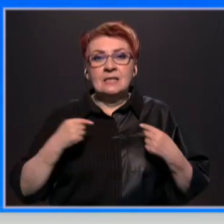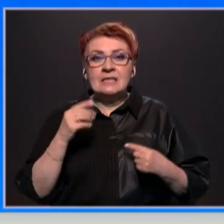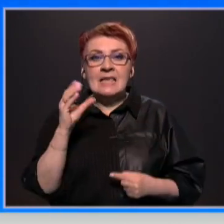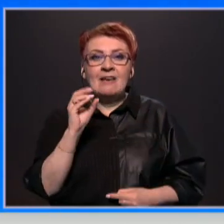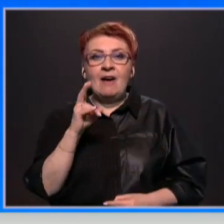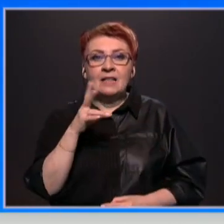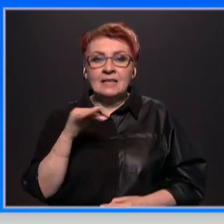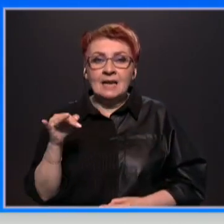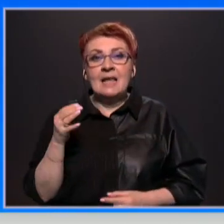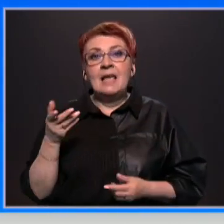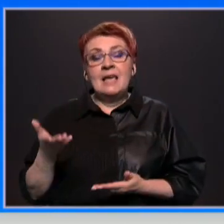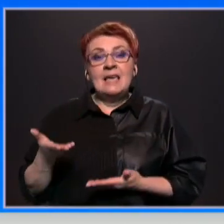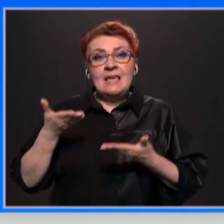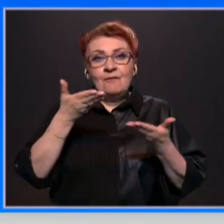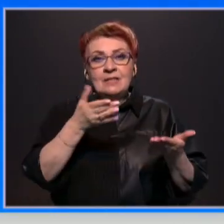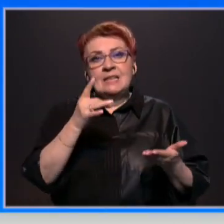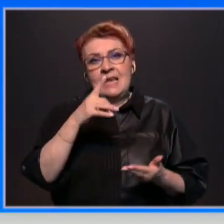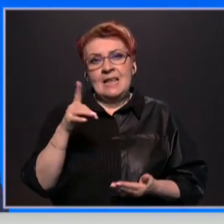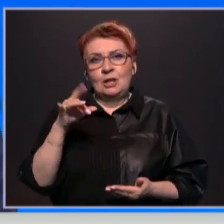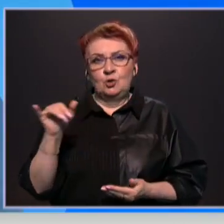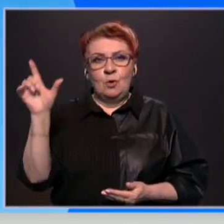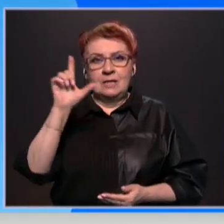и выносом Лизы Господне Давайте узнаем как это было Саша тебе слово